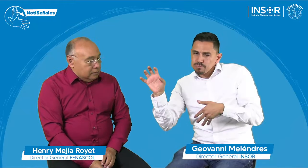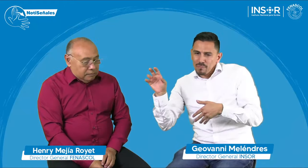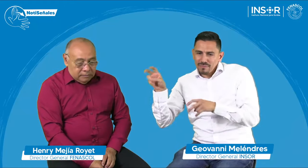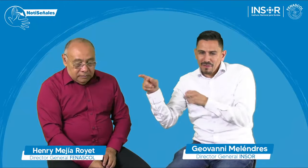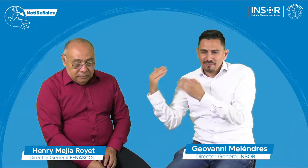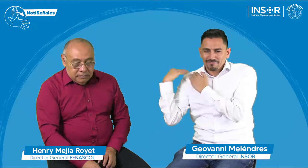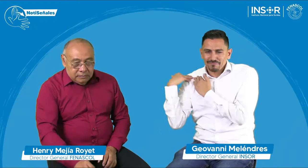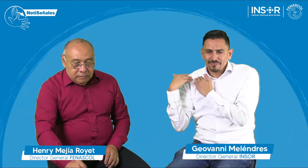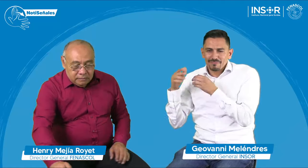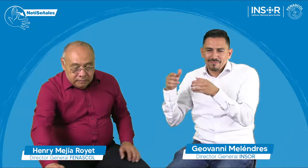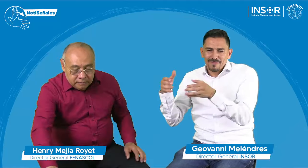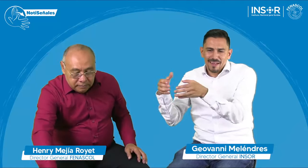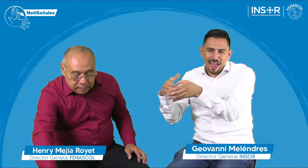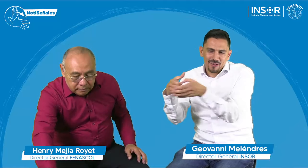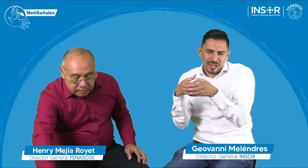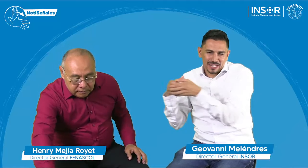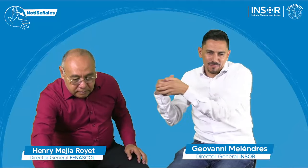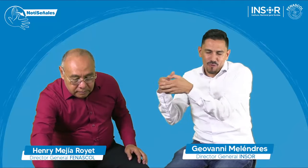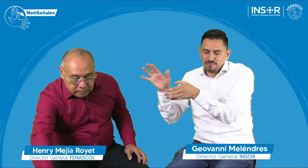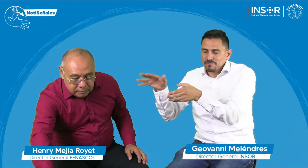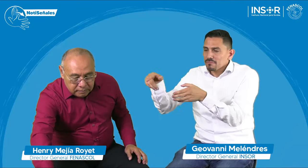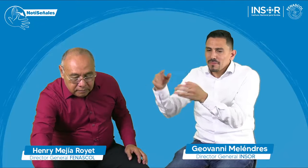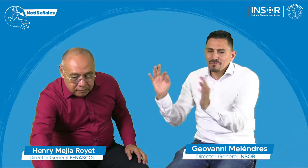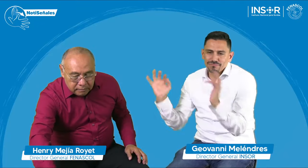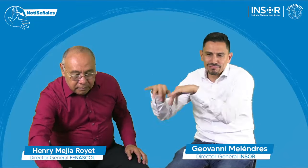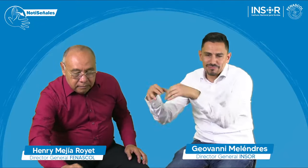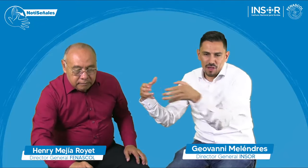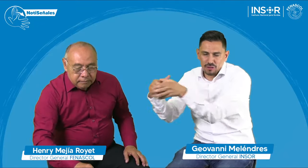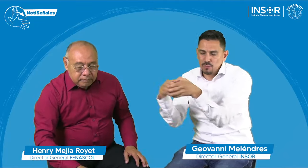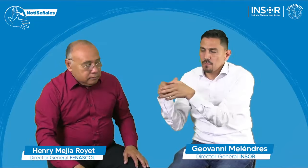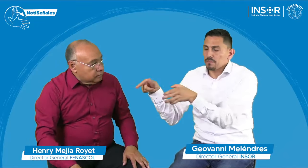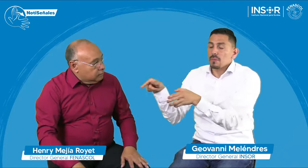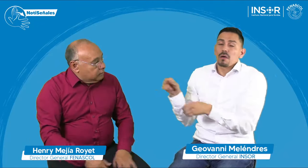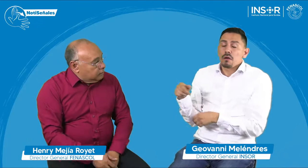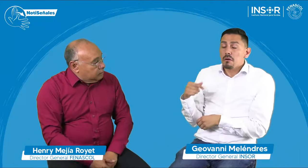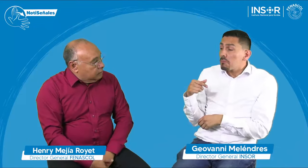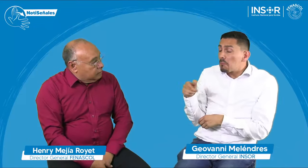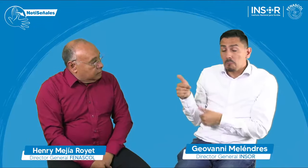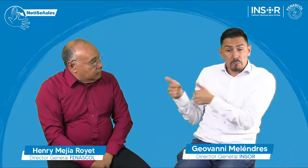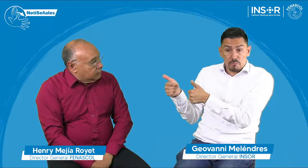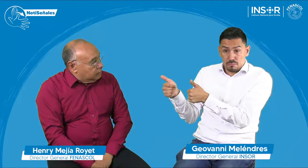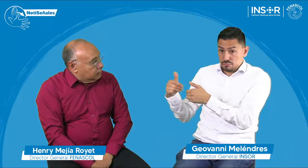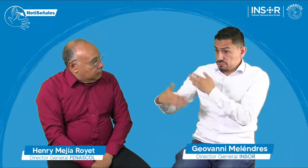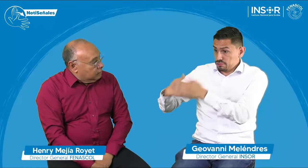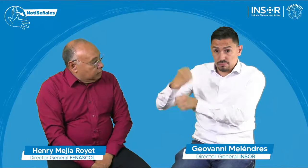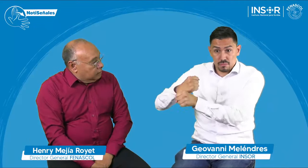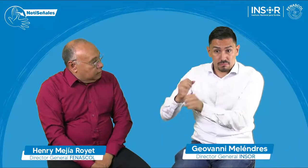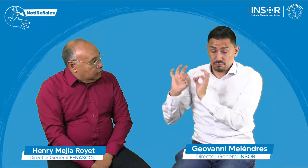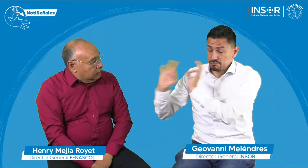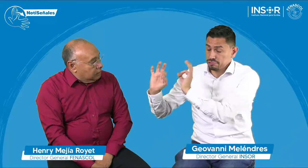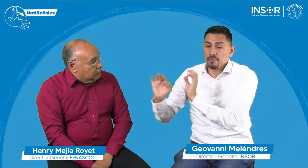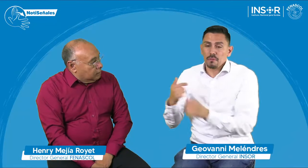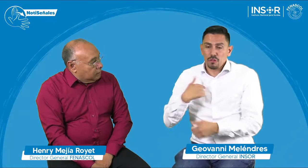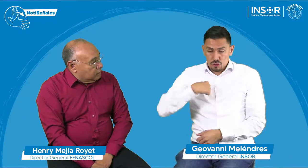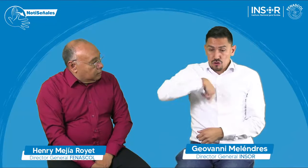en las personas también la estructura de Finascol que que